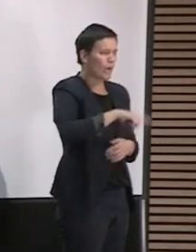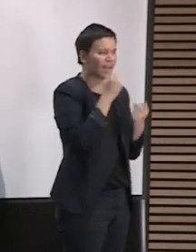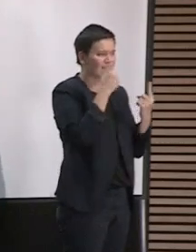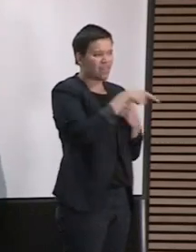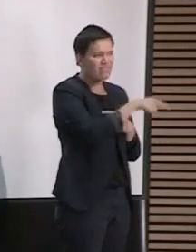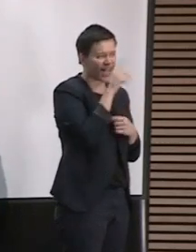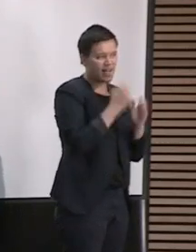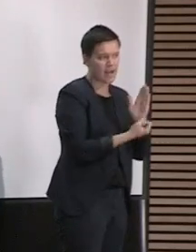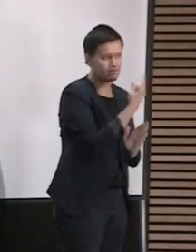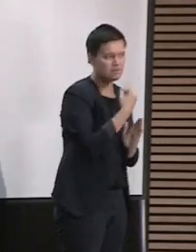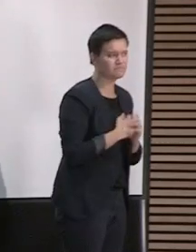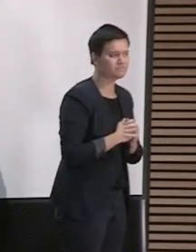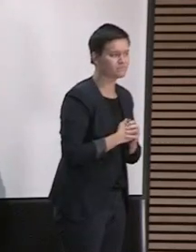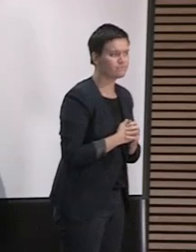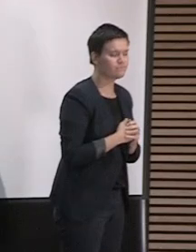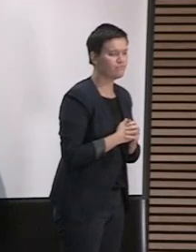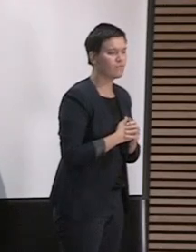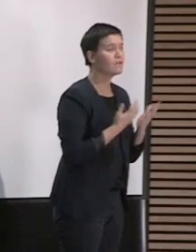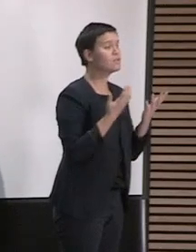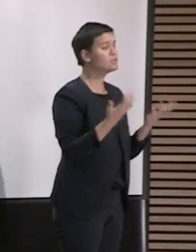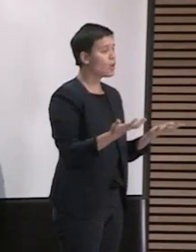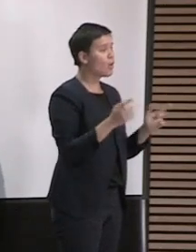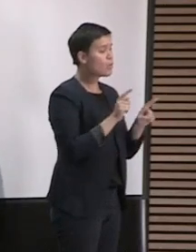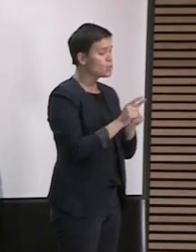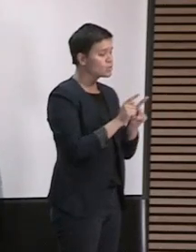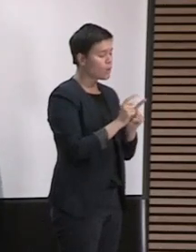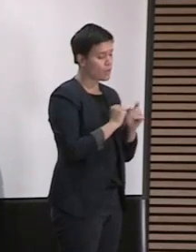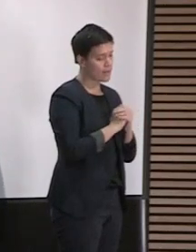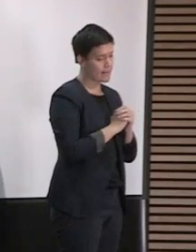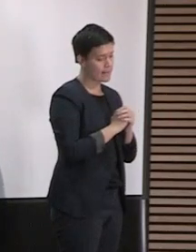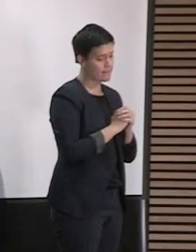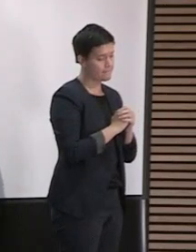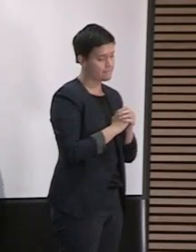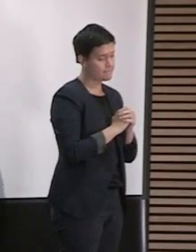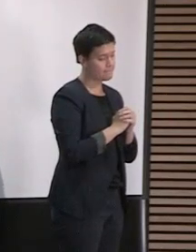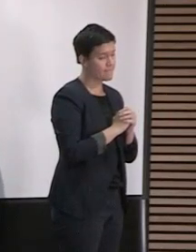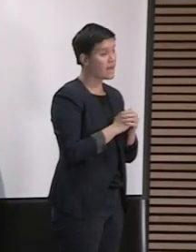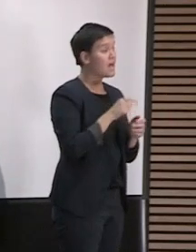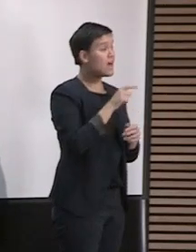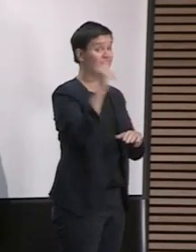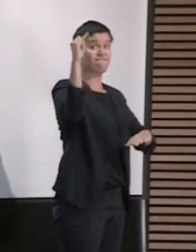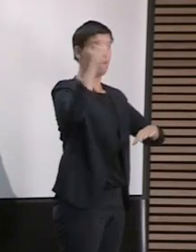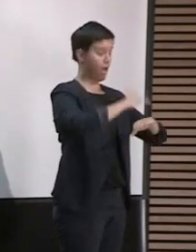wheako o era atu neke atu i te 6,000 nga tangata kua neke ki te tautoko moni. He uaua ki a